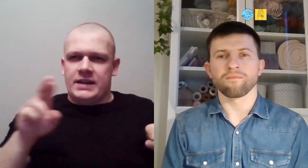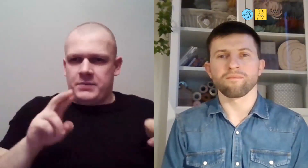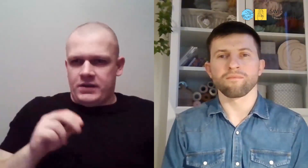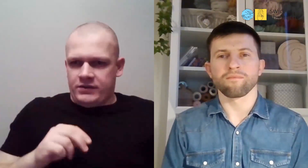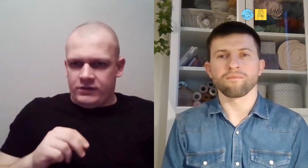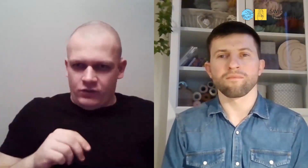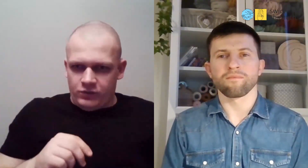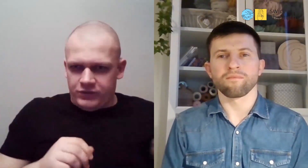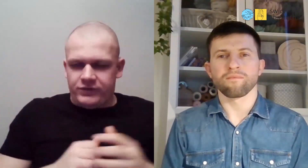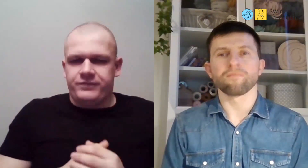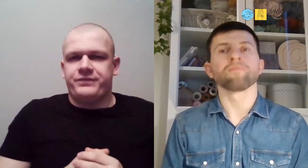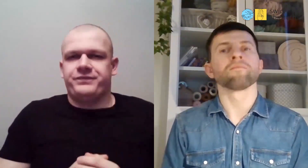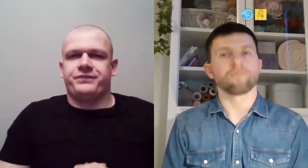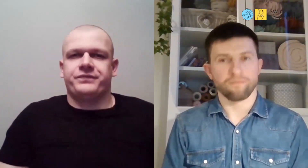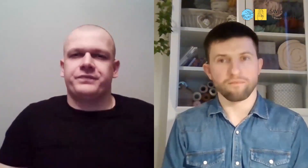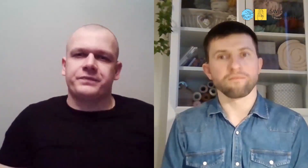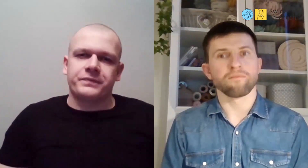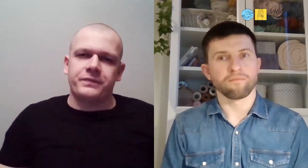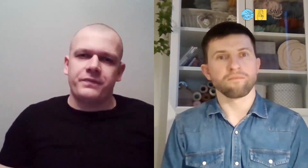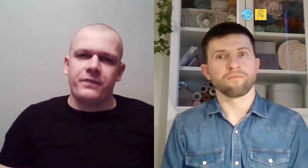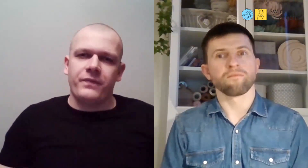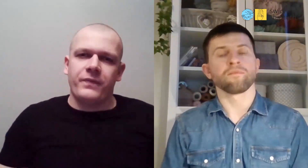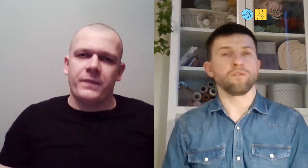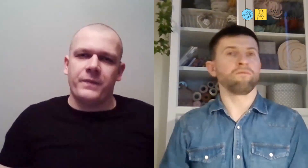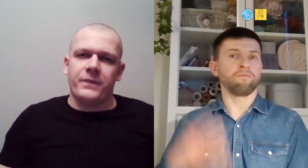to polecam założyć rękawiczki nitrylowe.